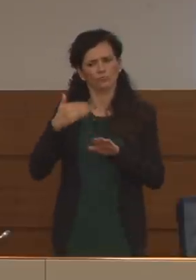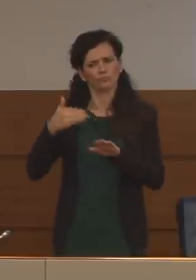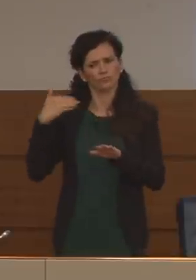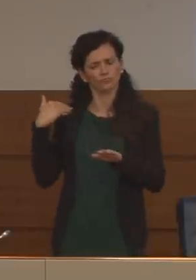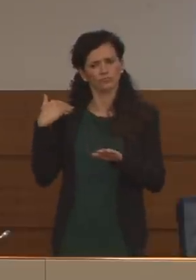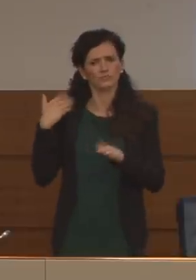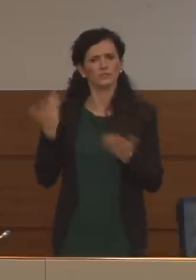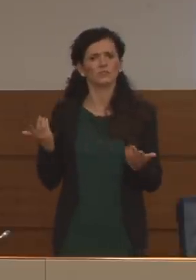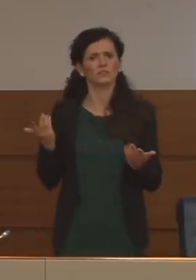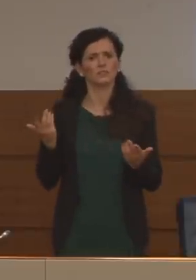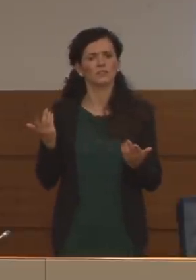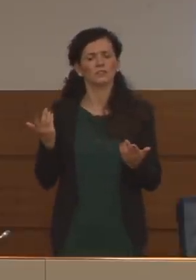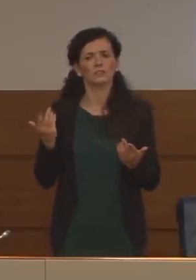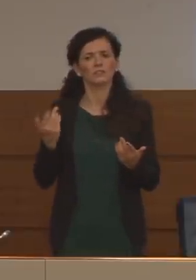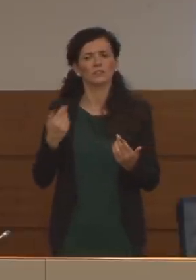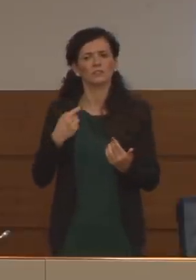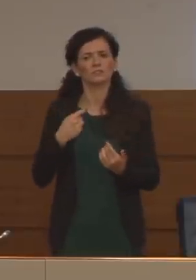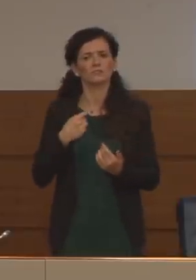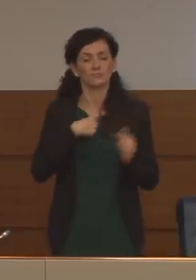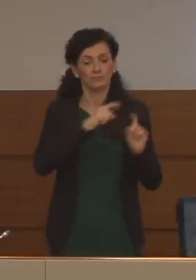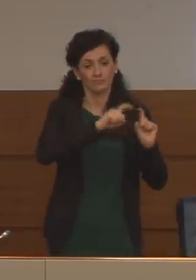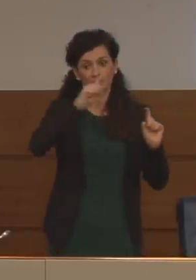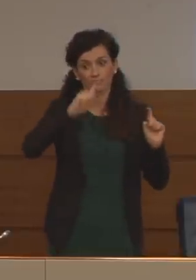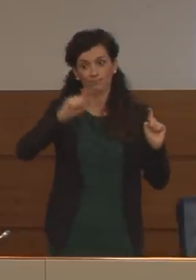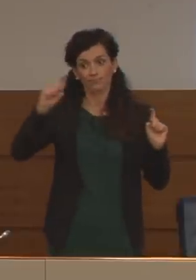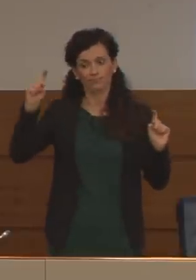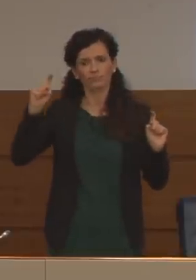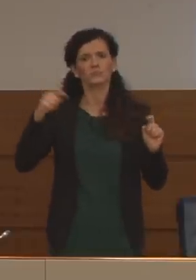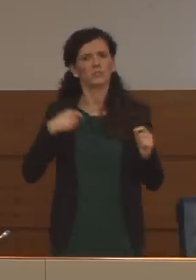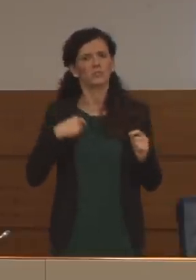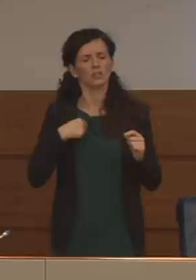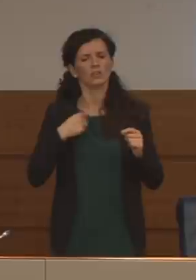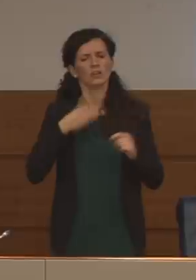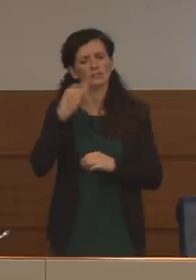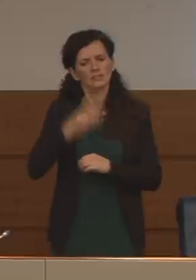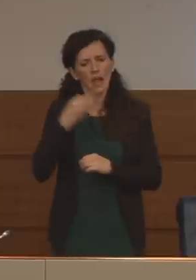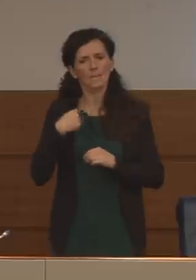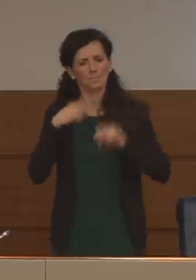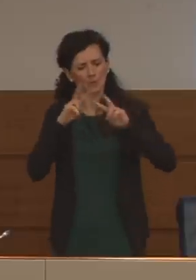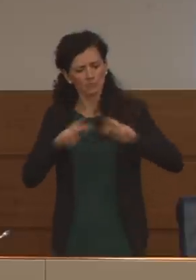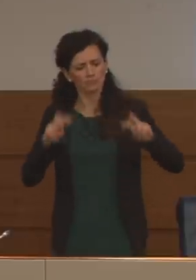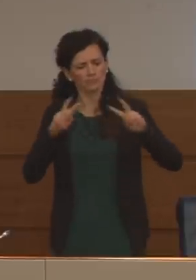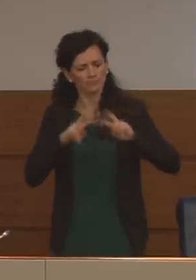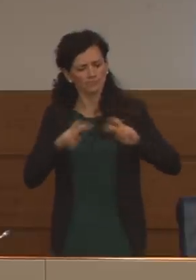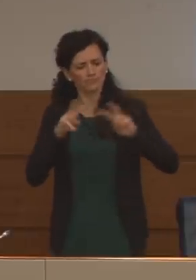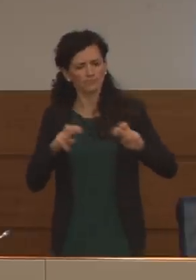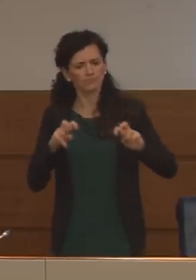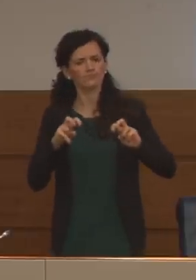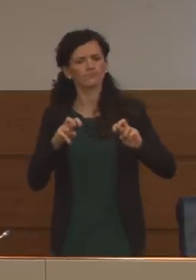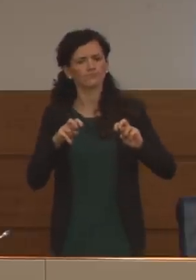rispetto allo stato della curva, la stiamo misurando, stiamo vedendo delle